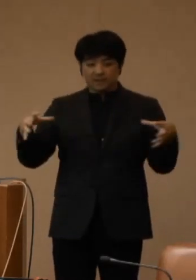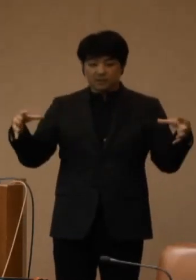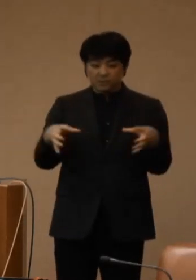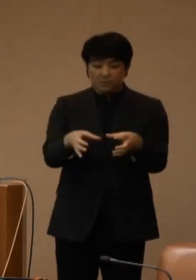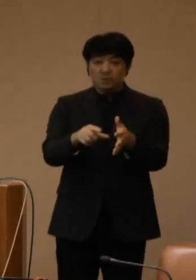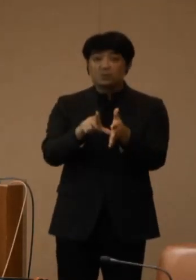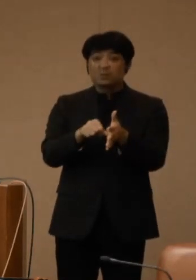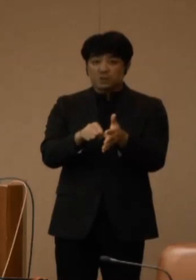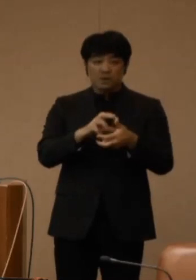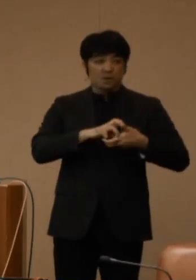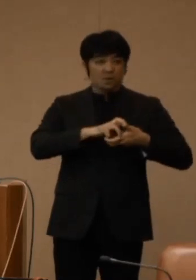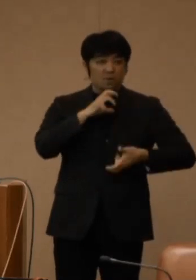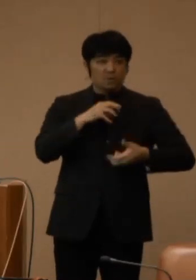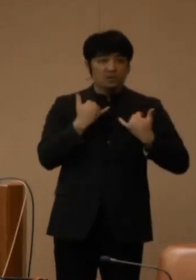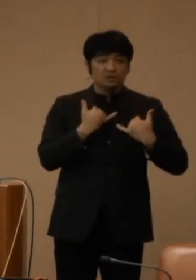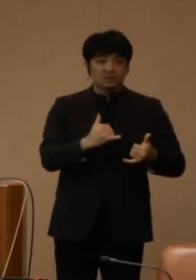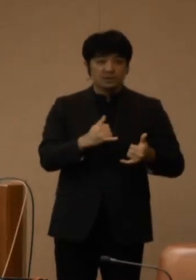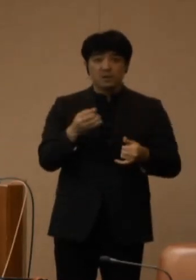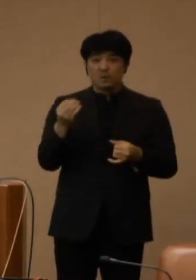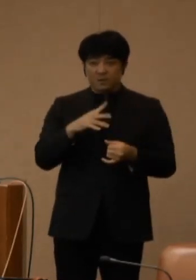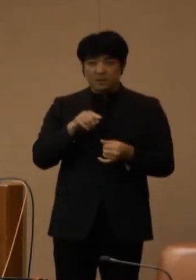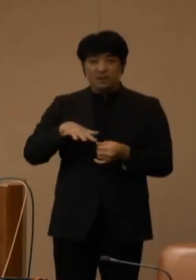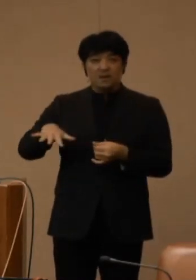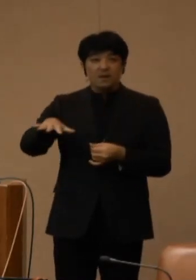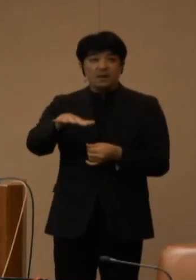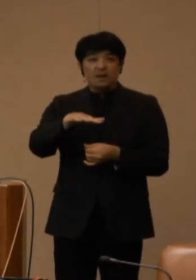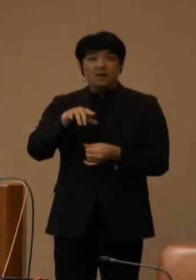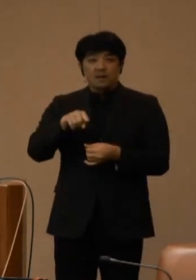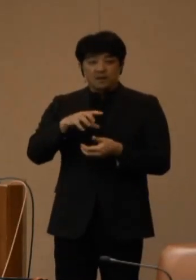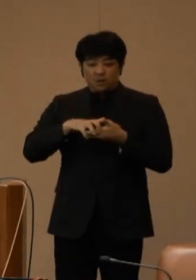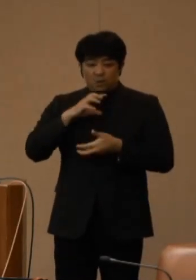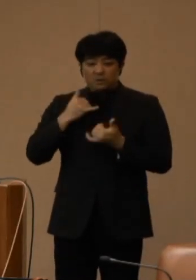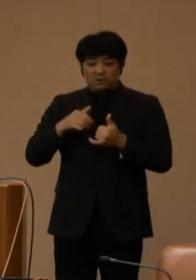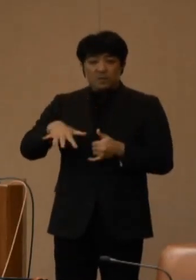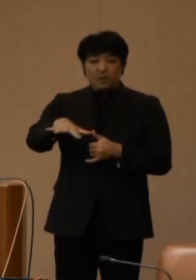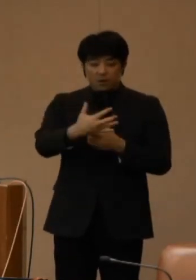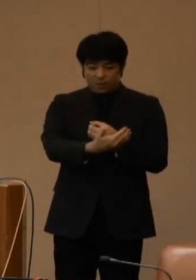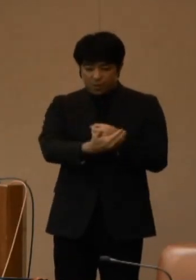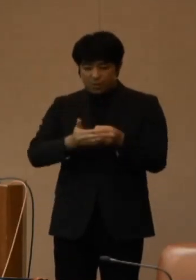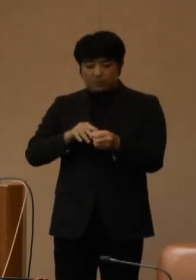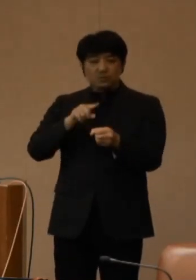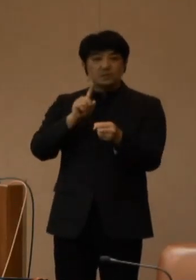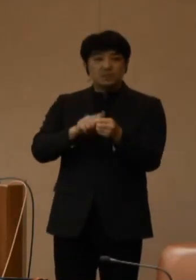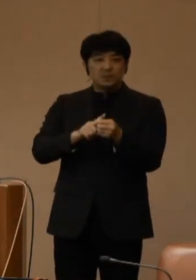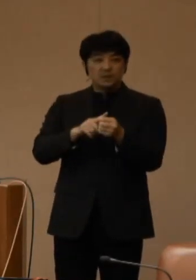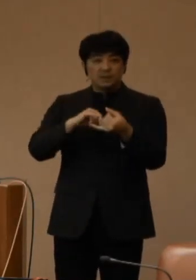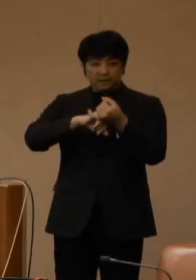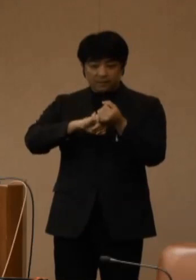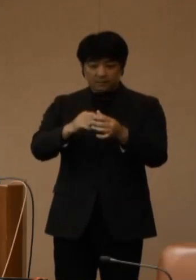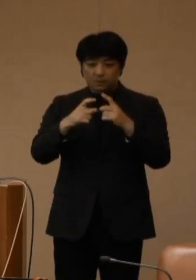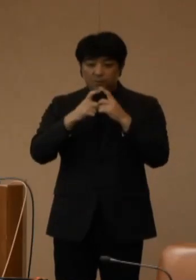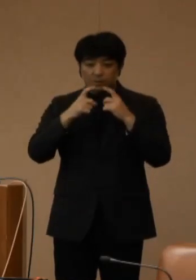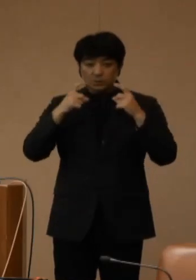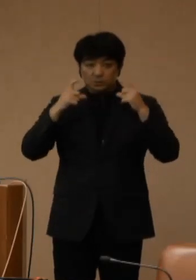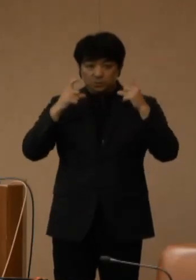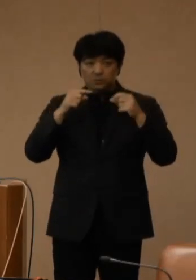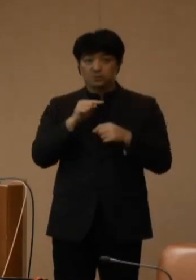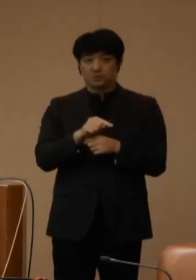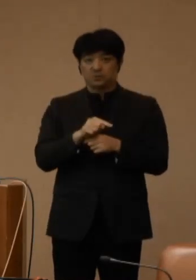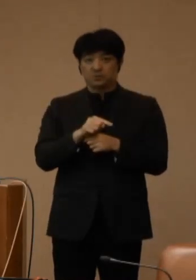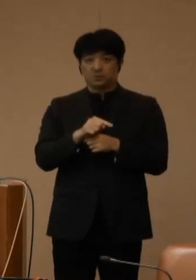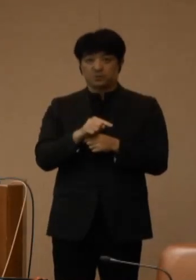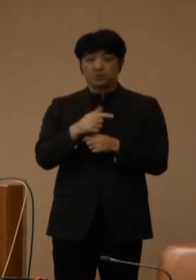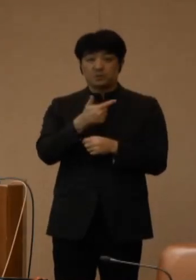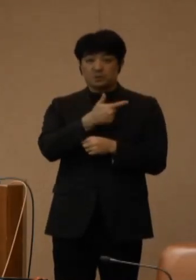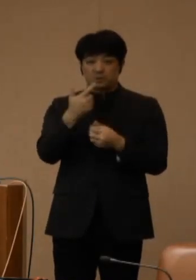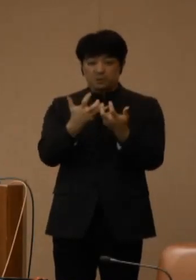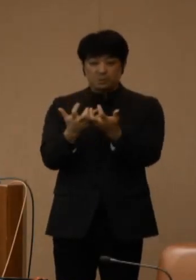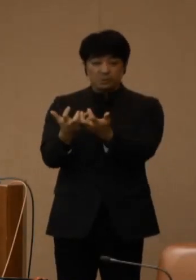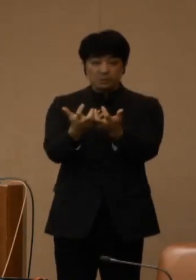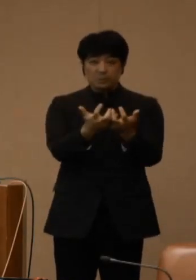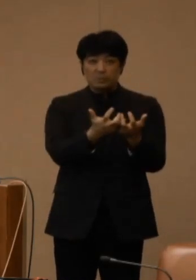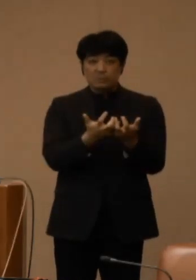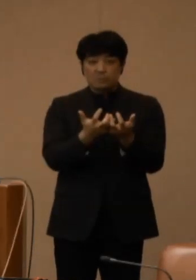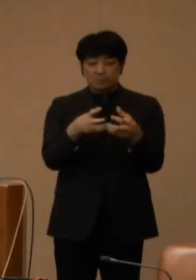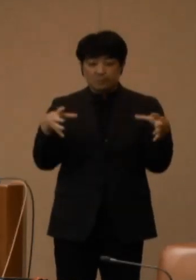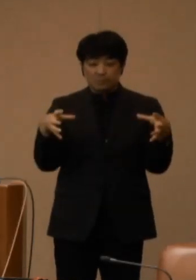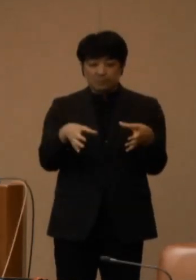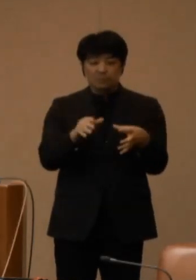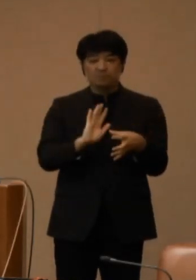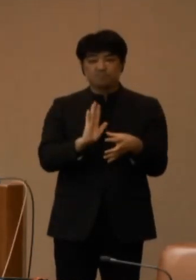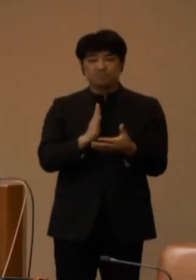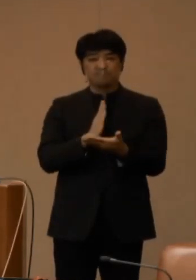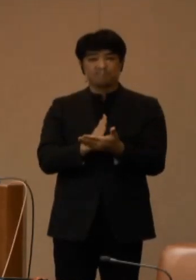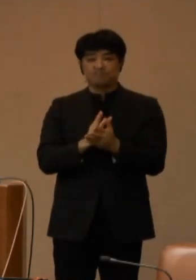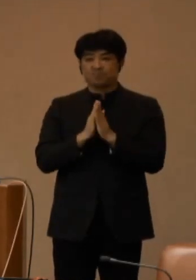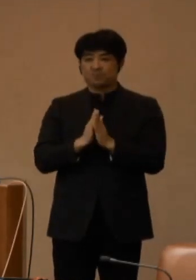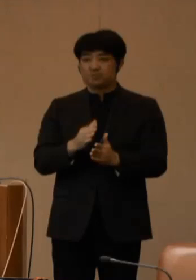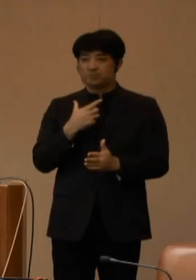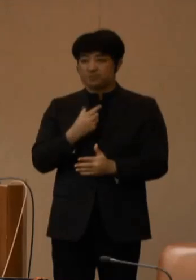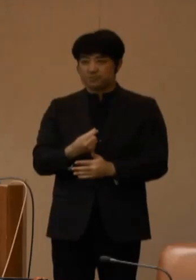おじいちゃん、おばあちゃん、祖父母の皆さんなど、高齢者を守るためマスクを着用し、大人数での会食は避けていただくようお願いいたします。